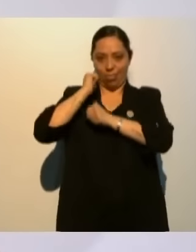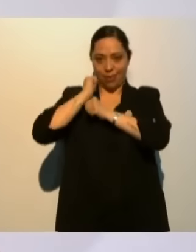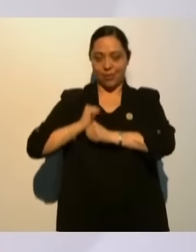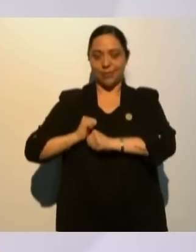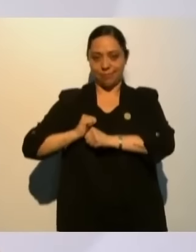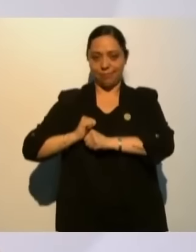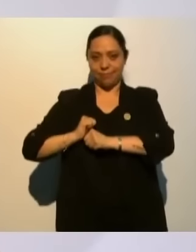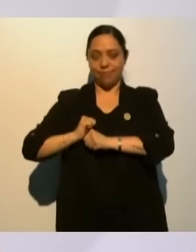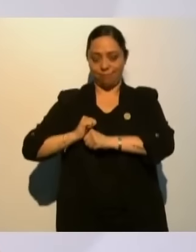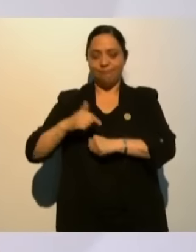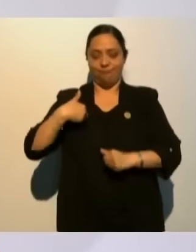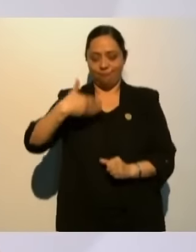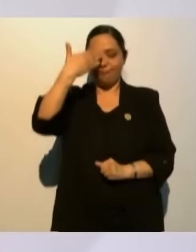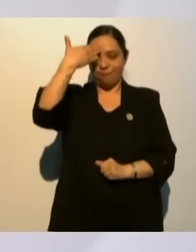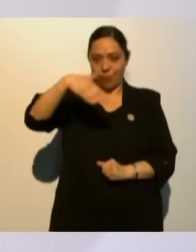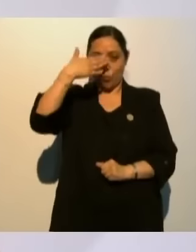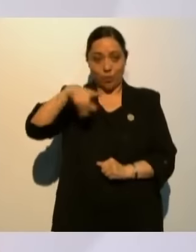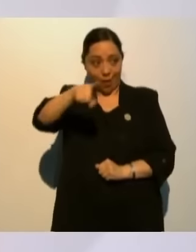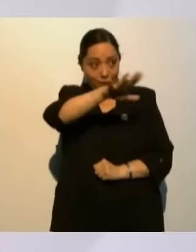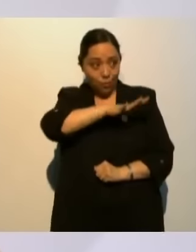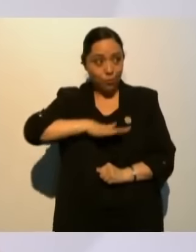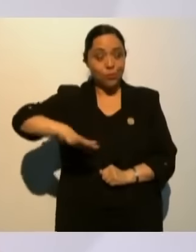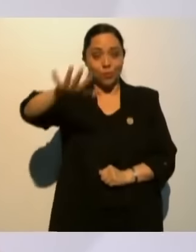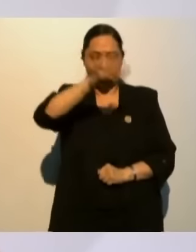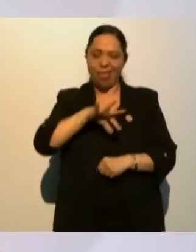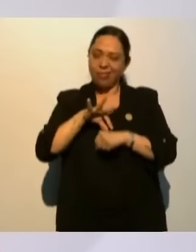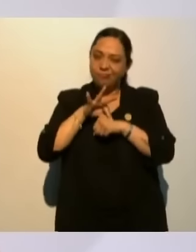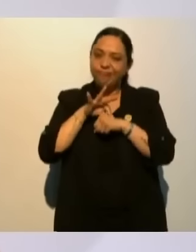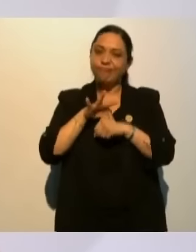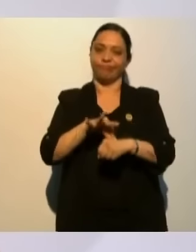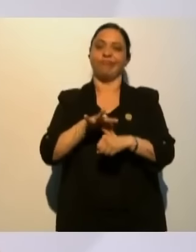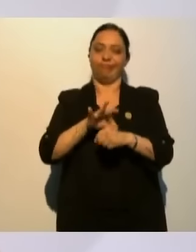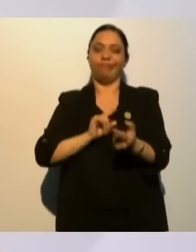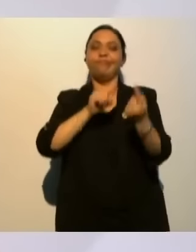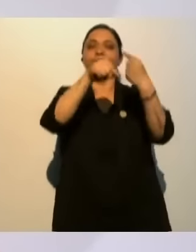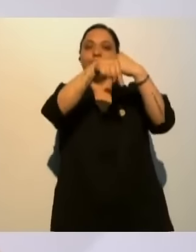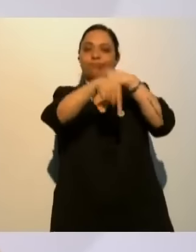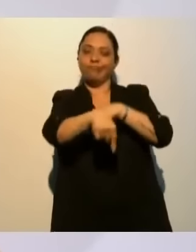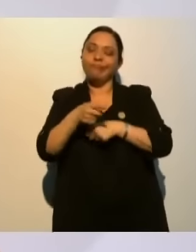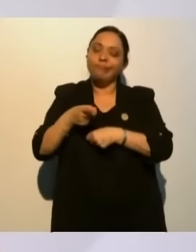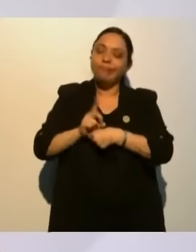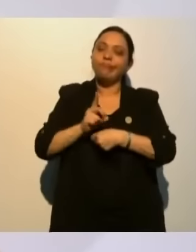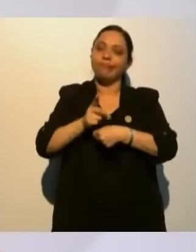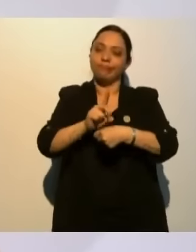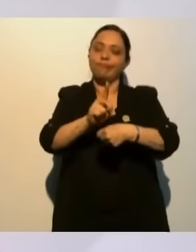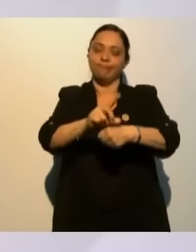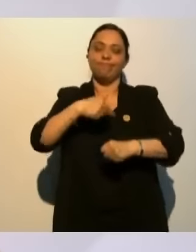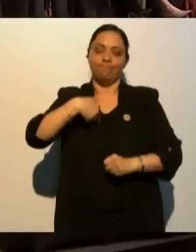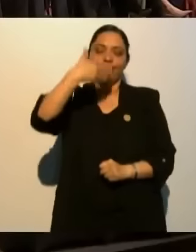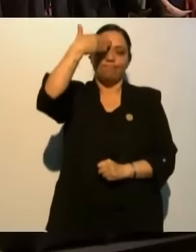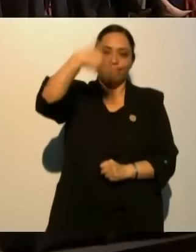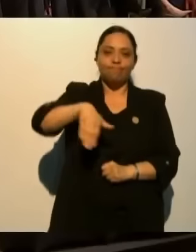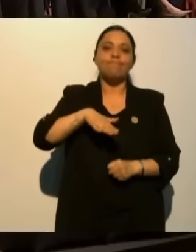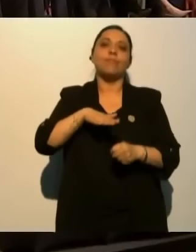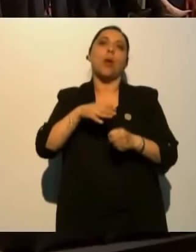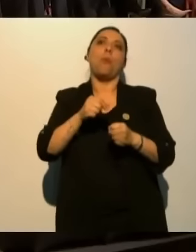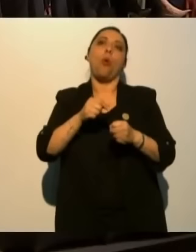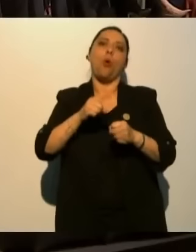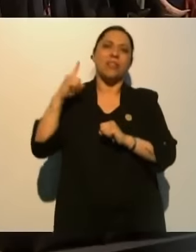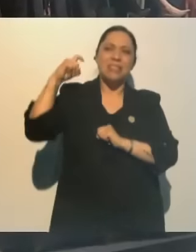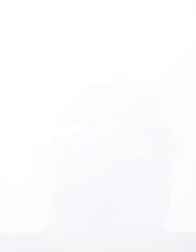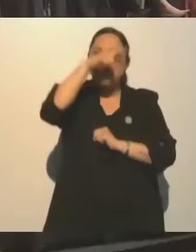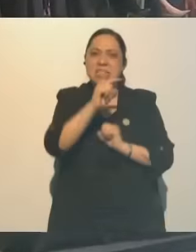todos los días las y los alcaldes de nuestro país las dificultades que tienen en términos